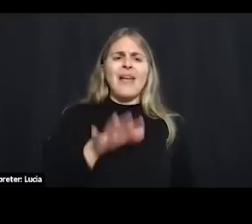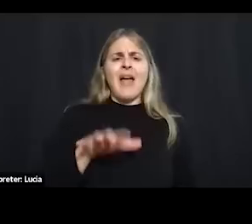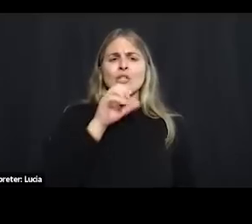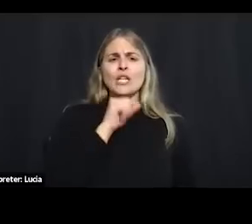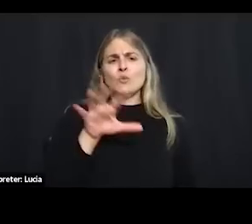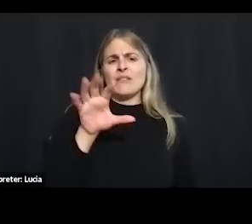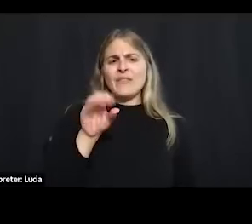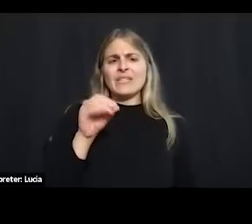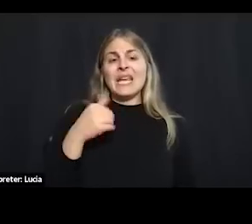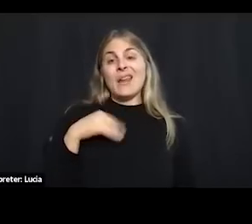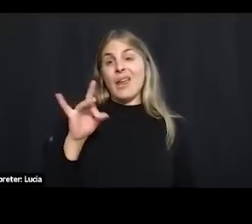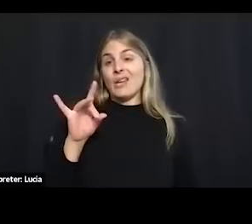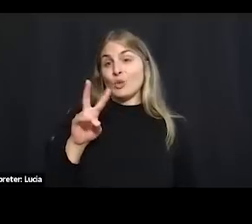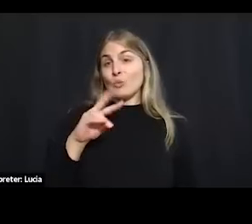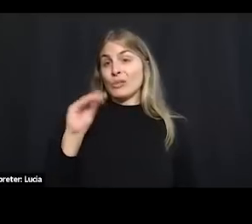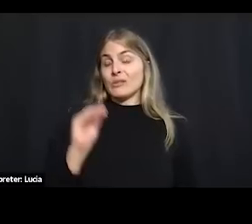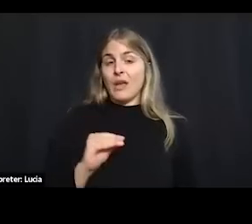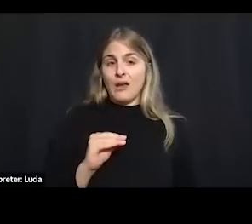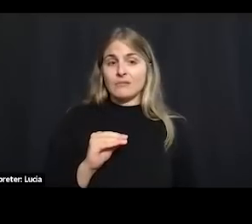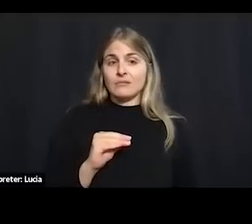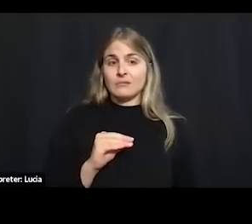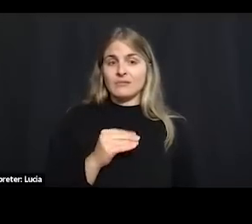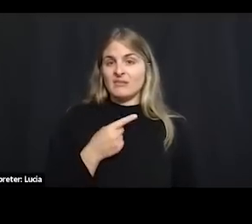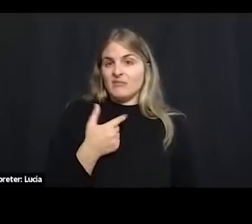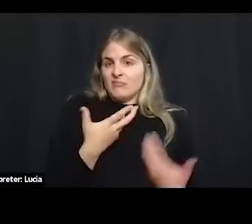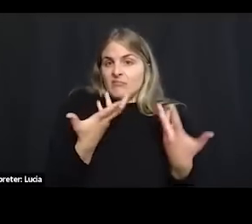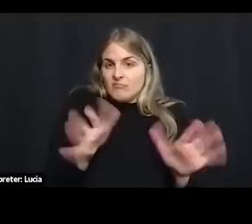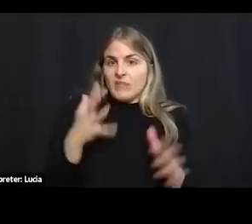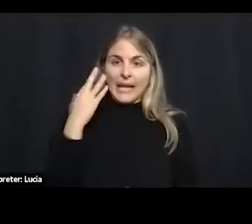La gran mayoría de los participantes tenía experiencia de vida sin hogar.